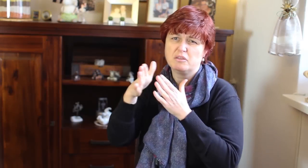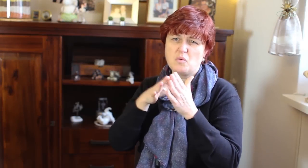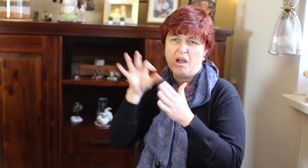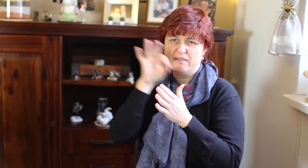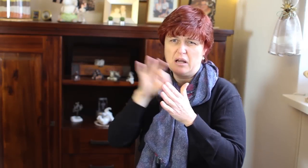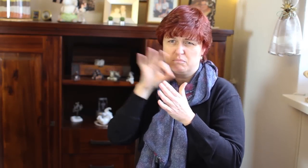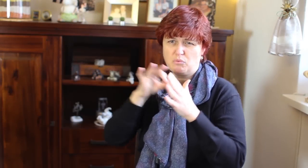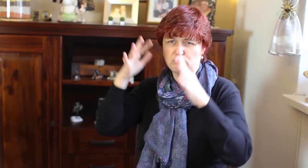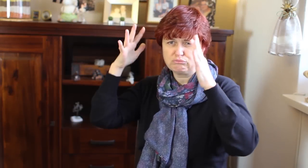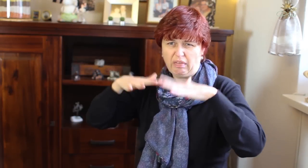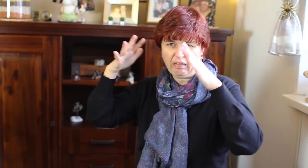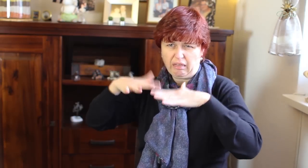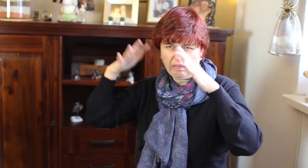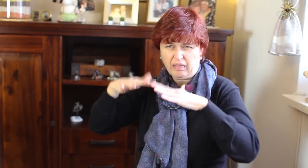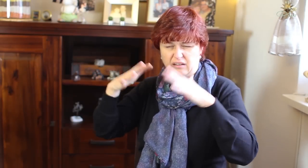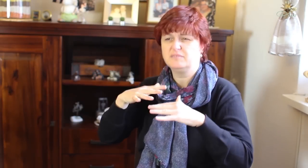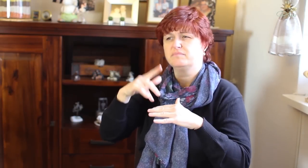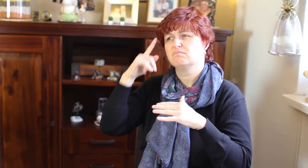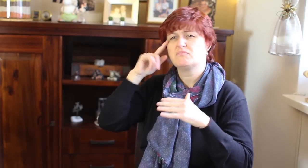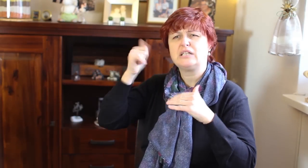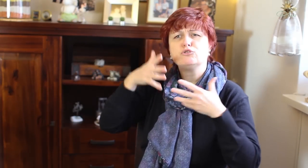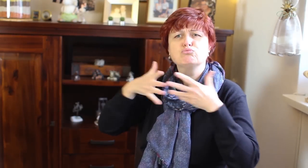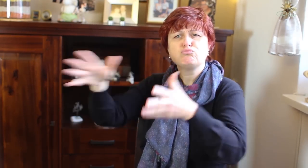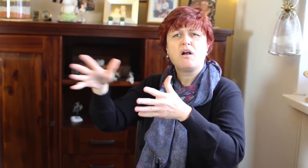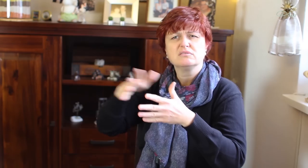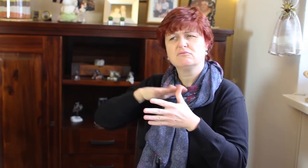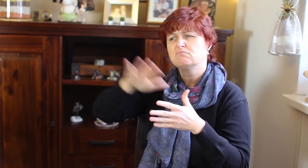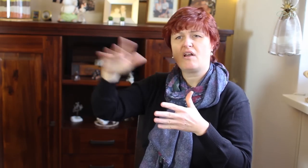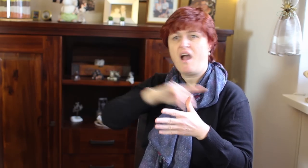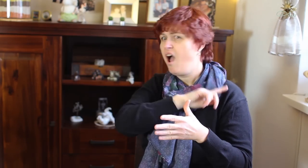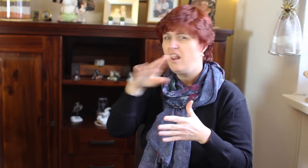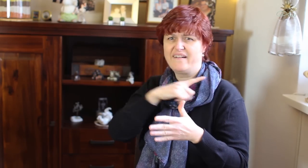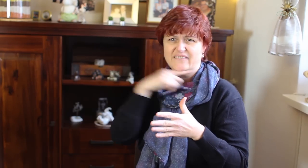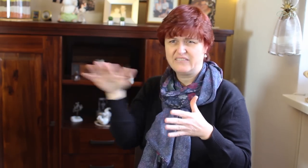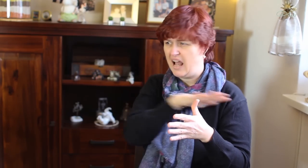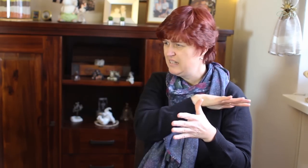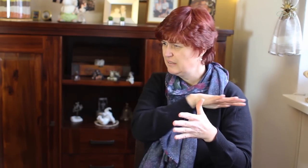Im Winter, zum Beispiel im Januar, Februar, im Schnee, dann ist draußen auf der Straße alles weiß.